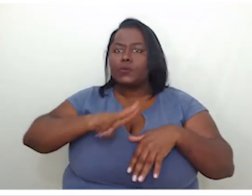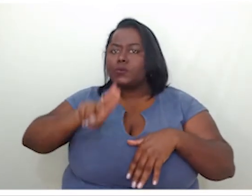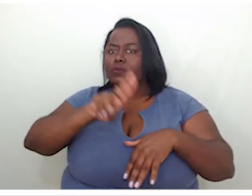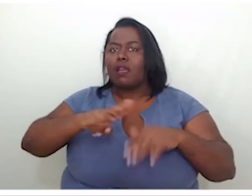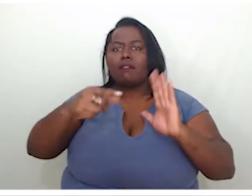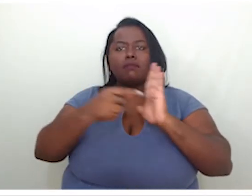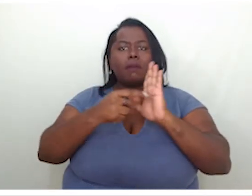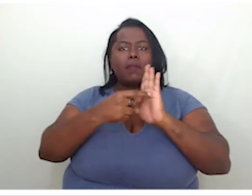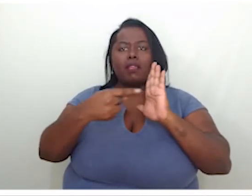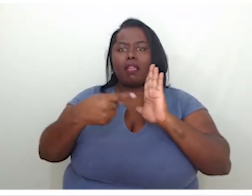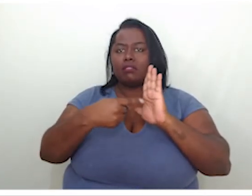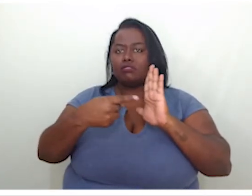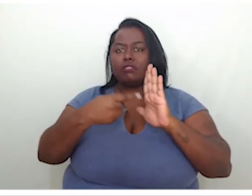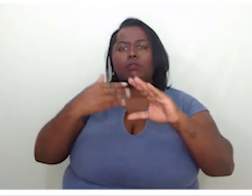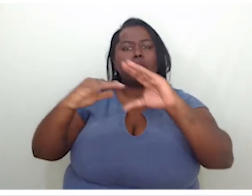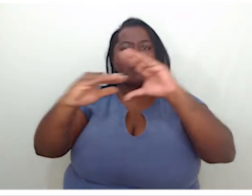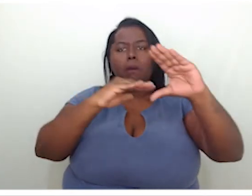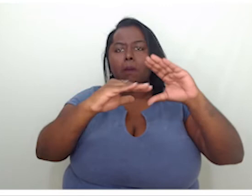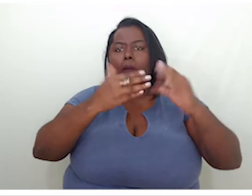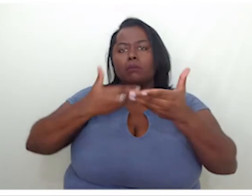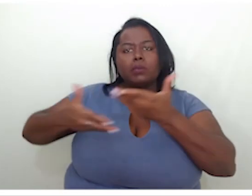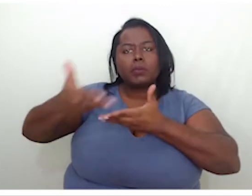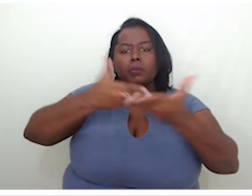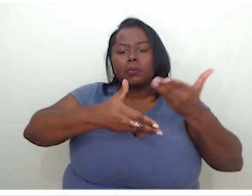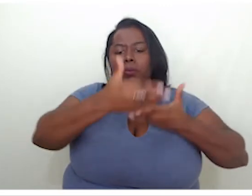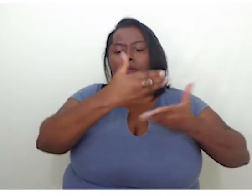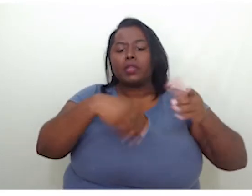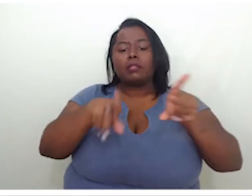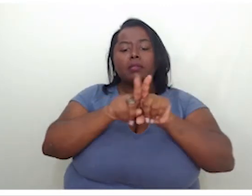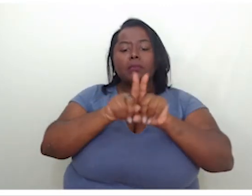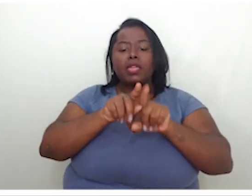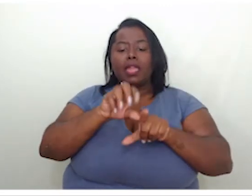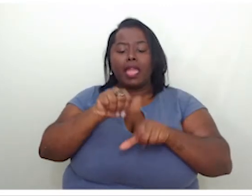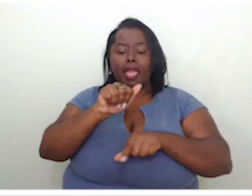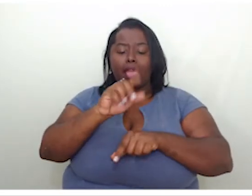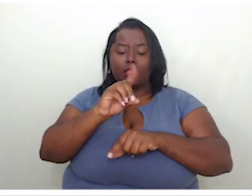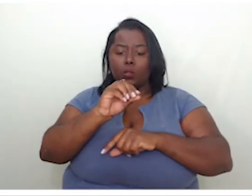Documentos y Google Slides, para la creación en conjunto,